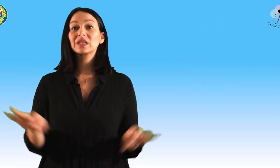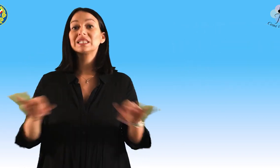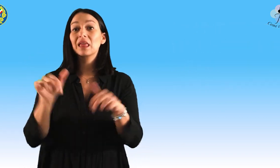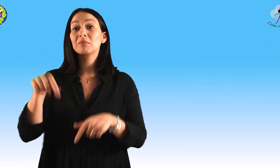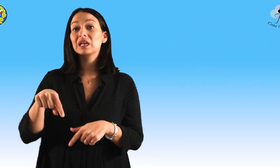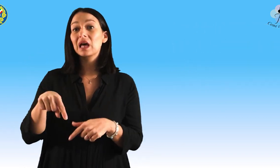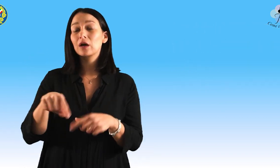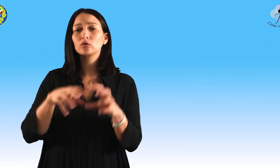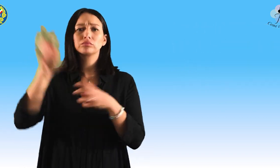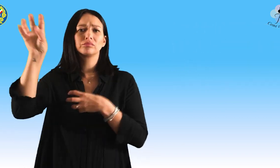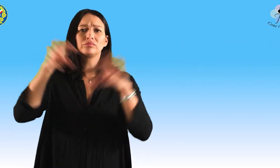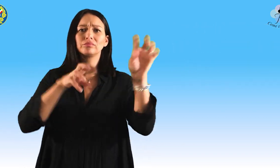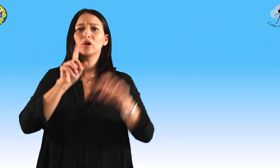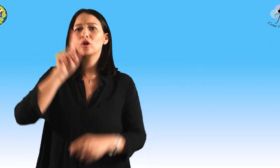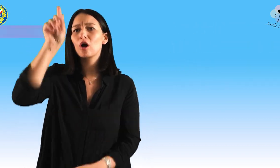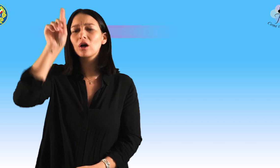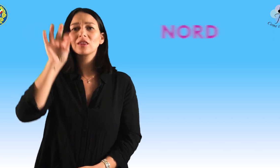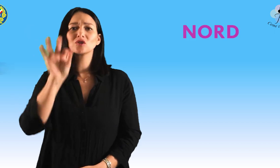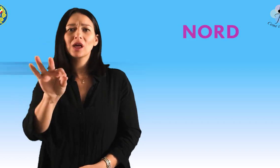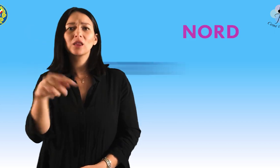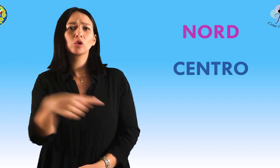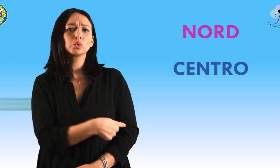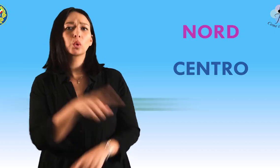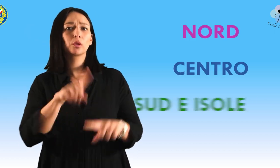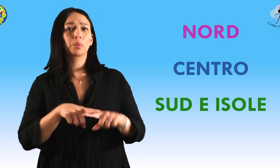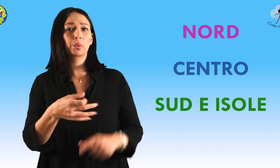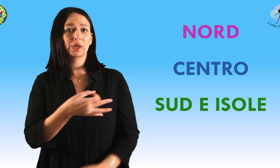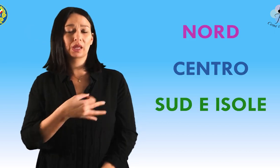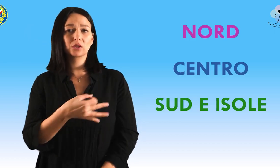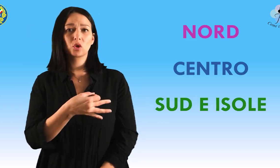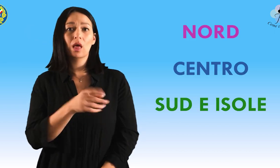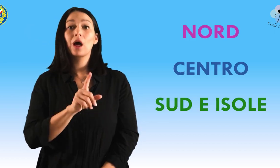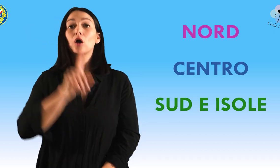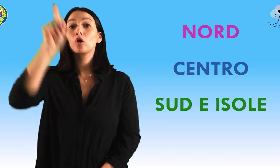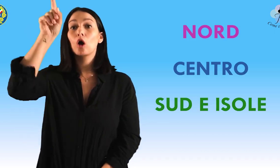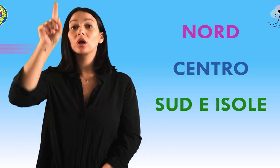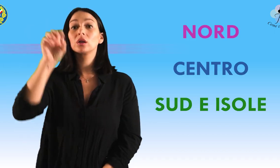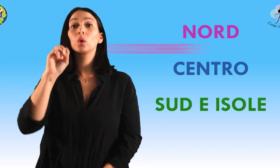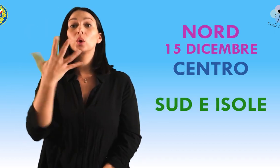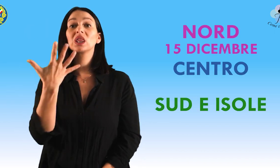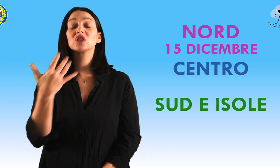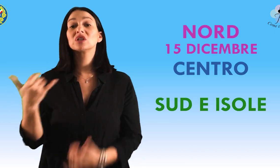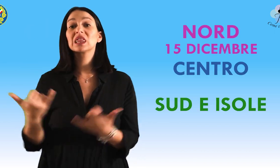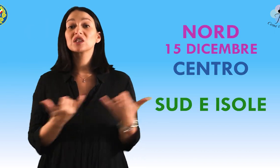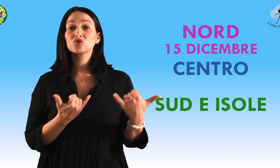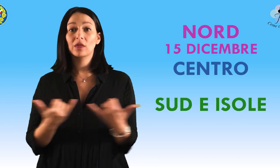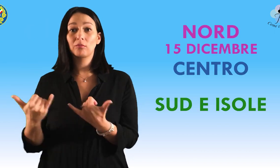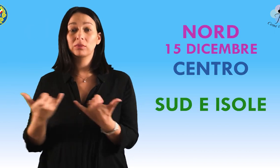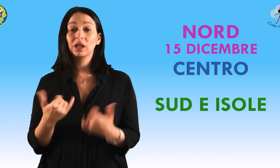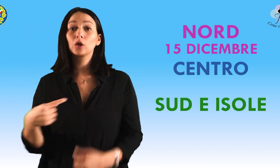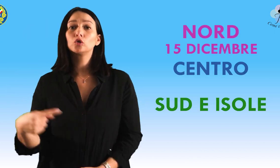Gli appuntamenti saranno come al solito divisi per zona nord, centro, sud e isole. Ecco le date: Mercoledì 15 dicembre per il nord.